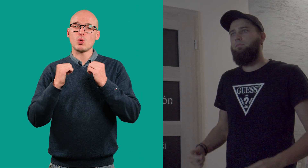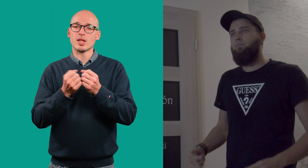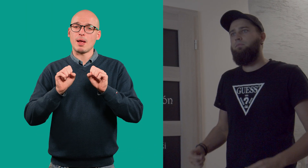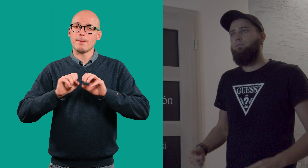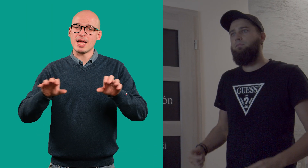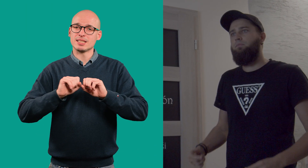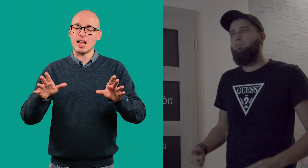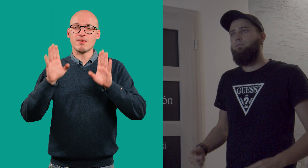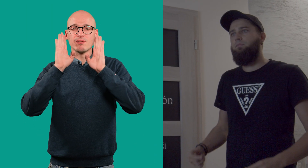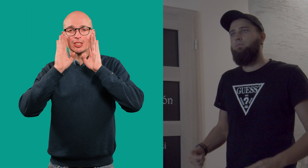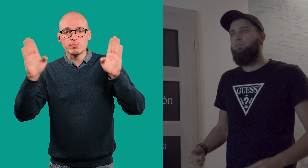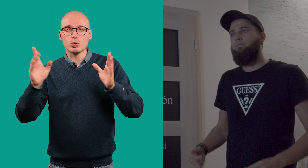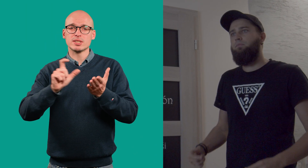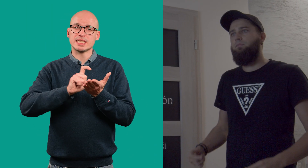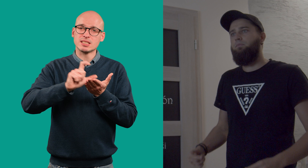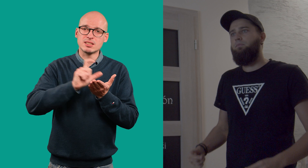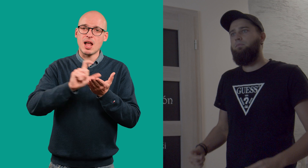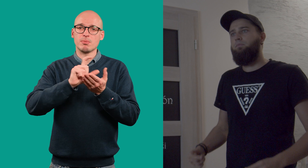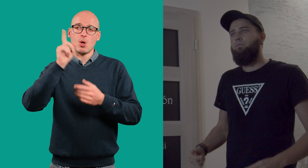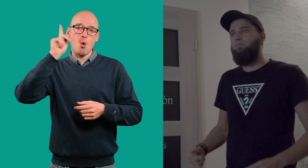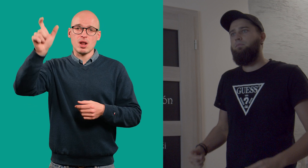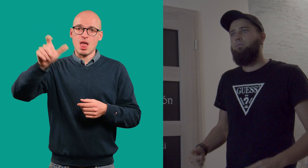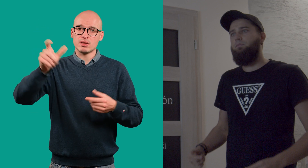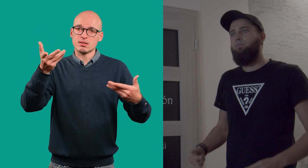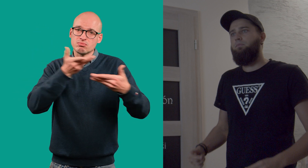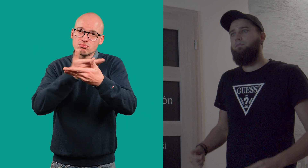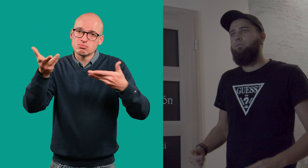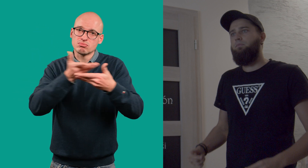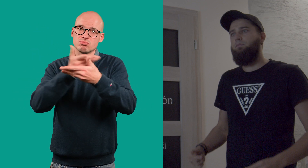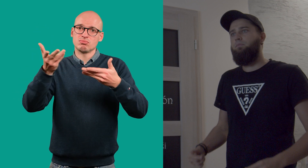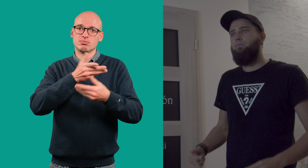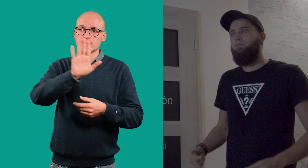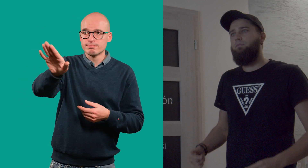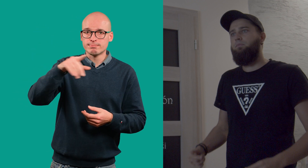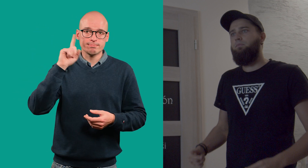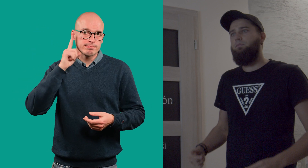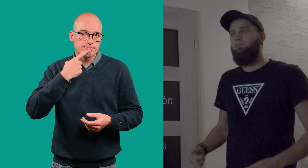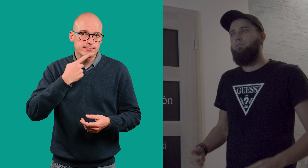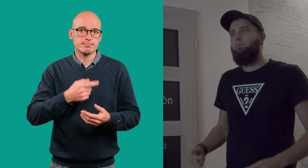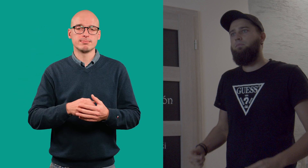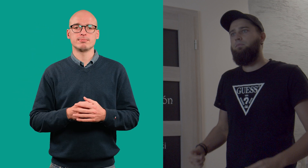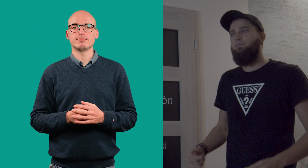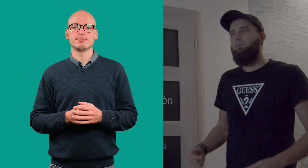Op sociale netwerken zoals Facebook en Instagram schrijft hij berichten met horende klanten en kondigt hij aan dat hij doof is.